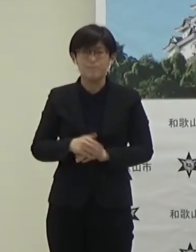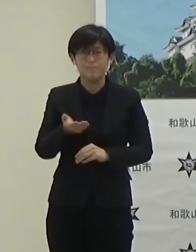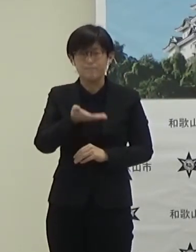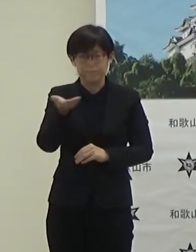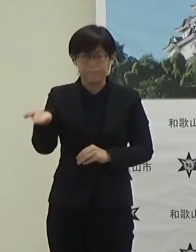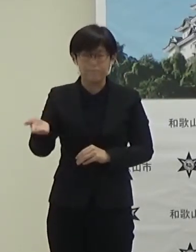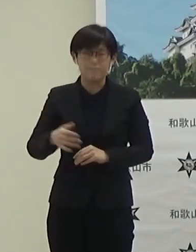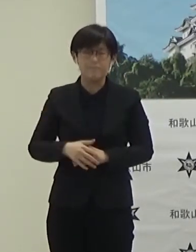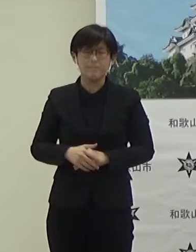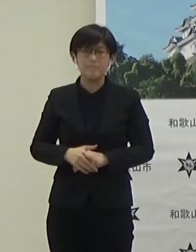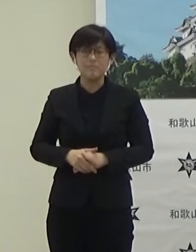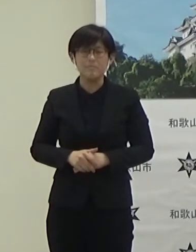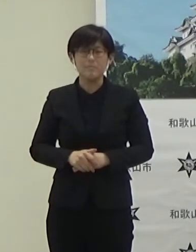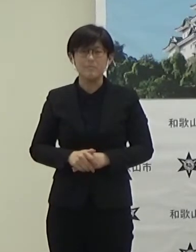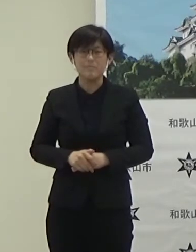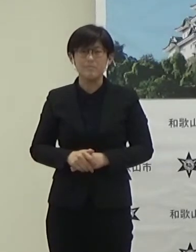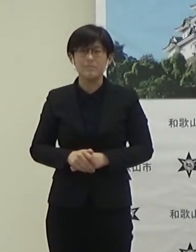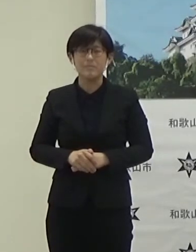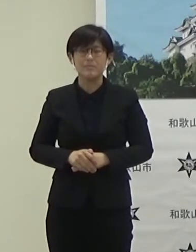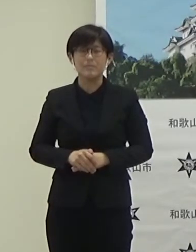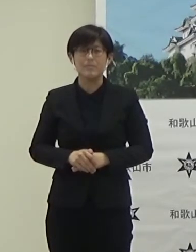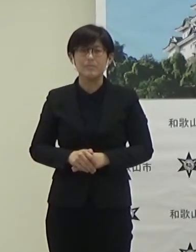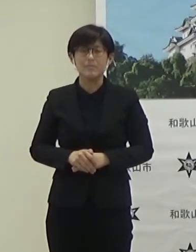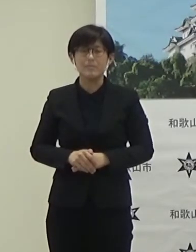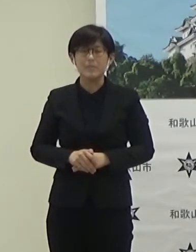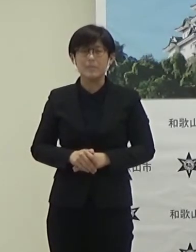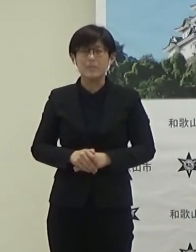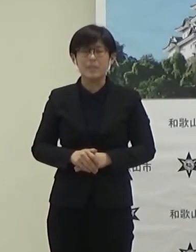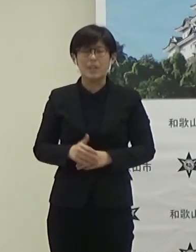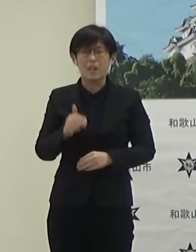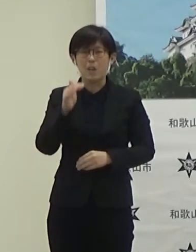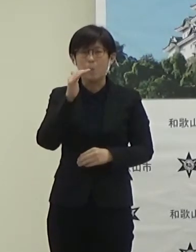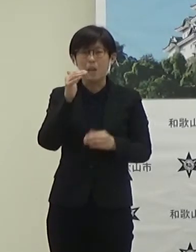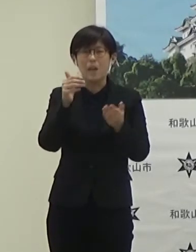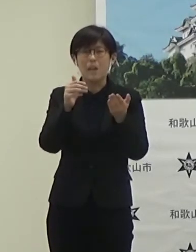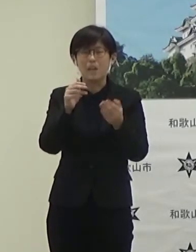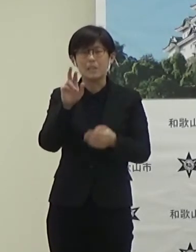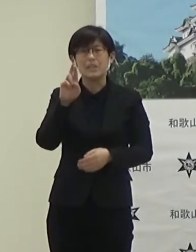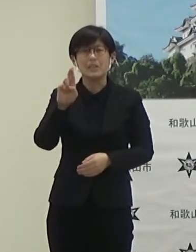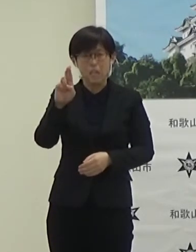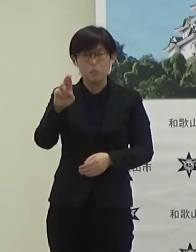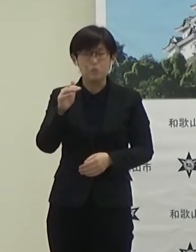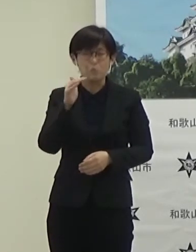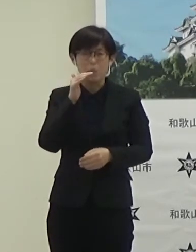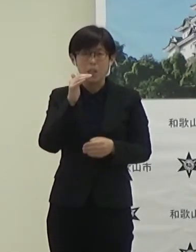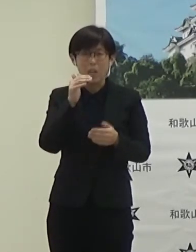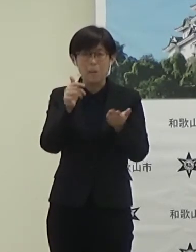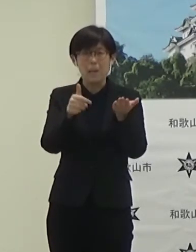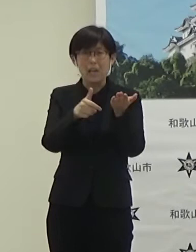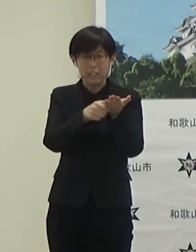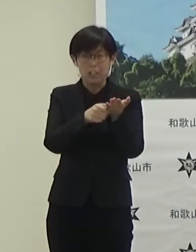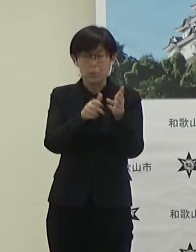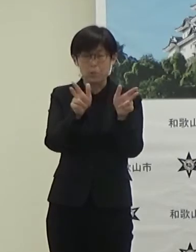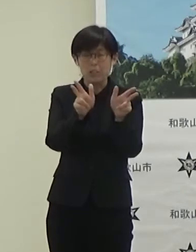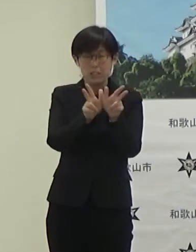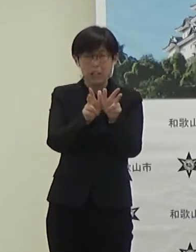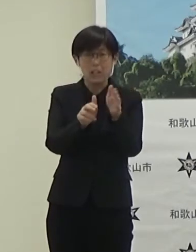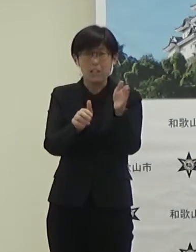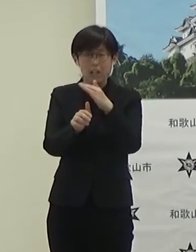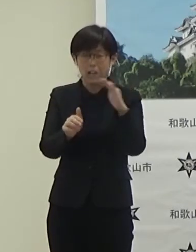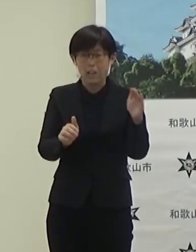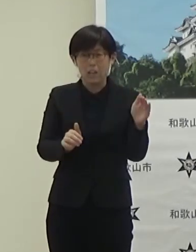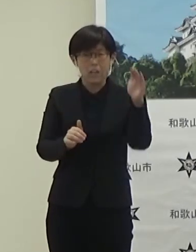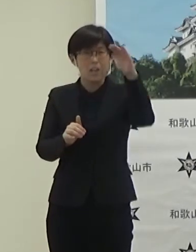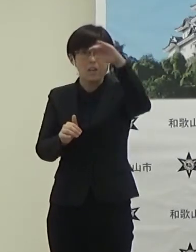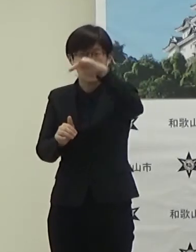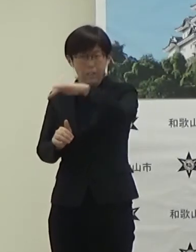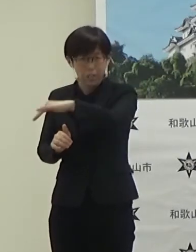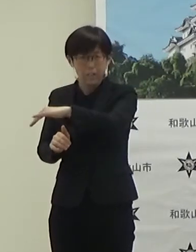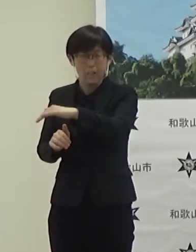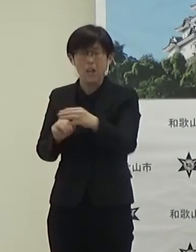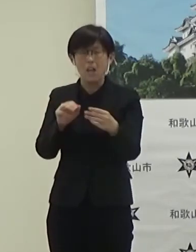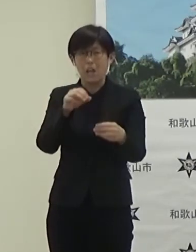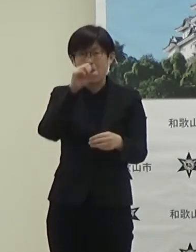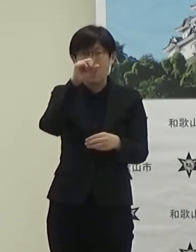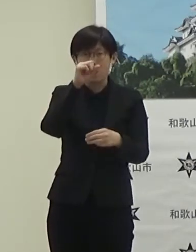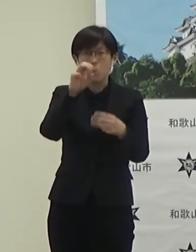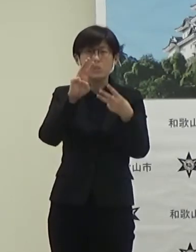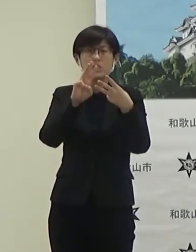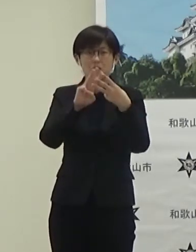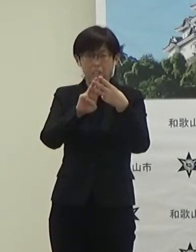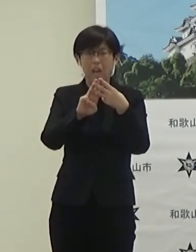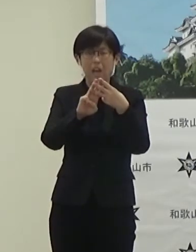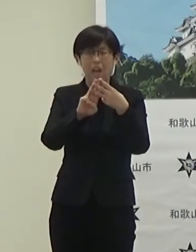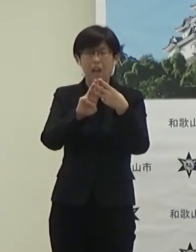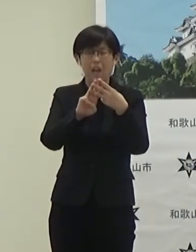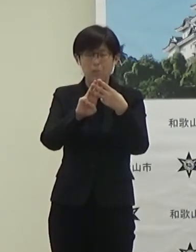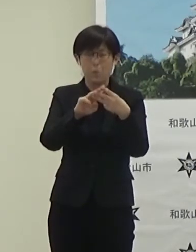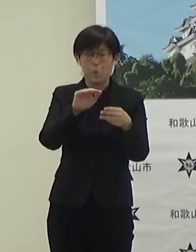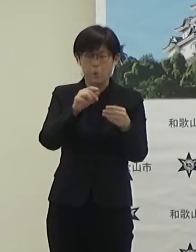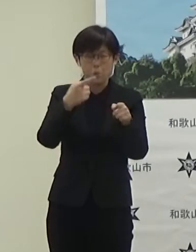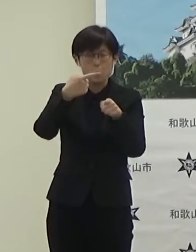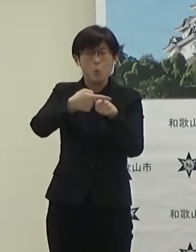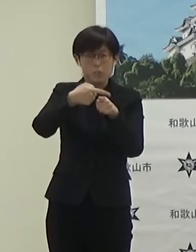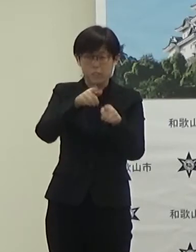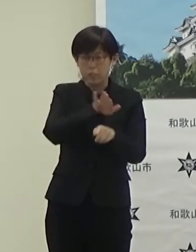JR和歌山駅の北側に道路がオーバーになった吉田の跨線橋、宮北跨線橋があります。